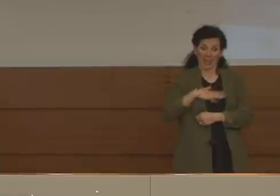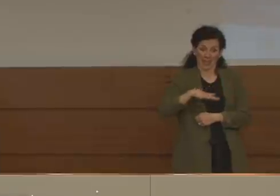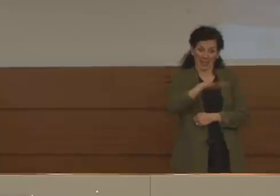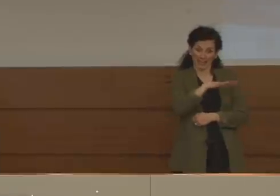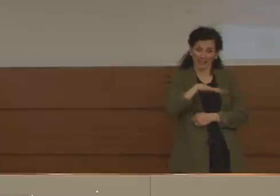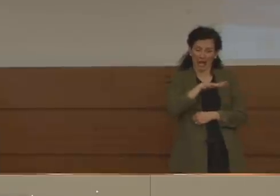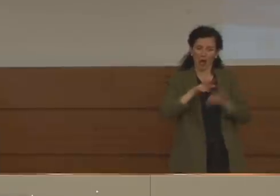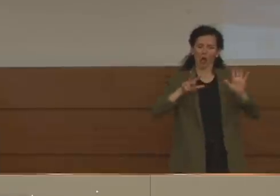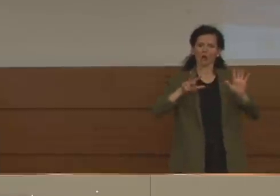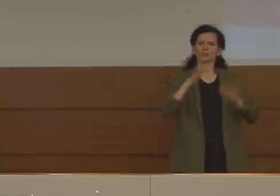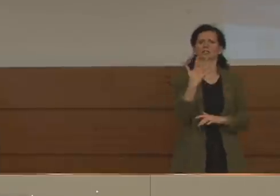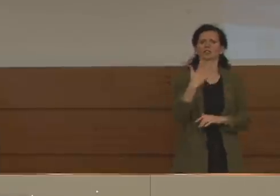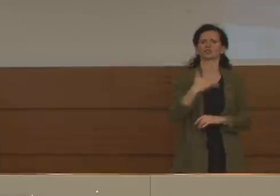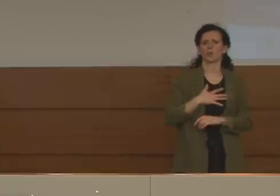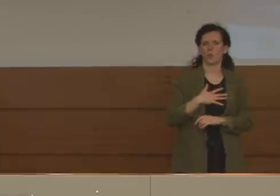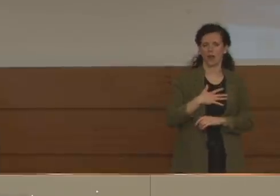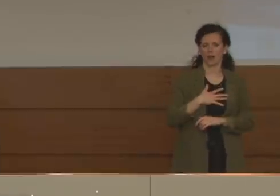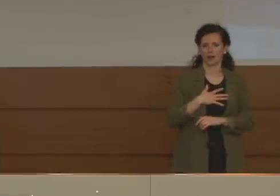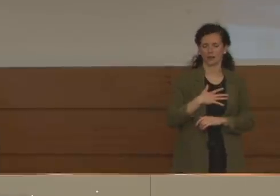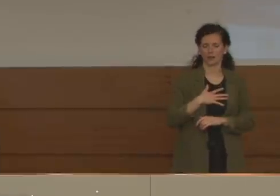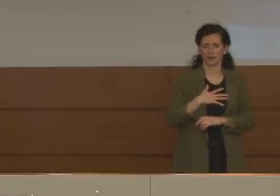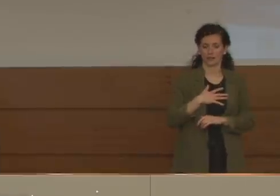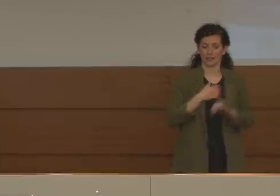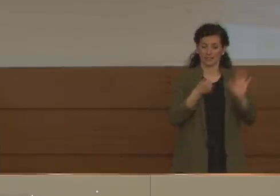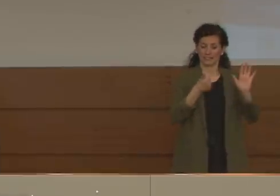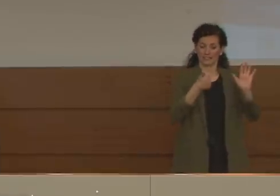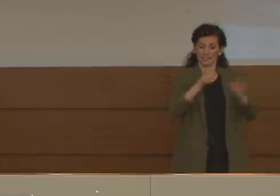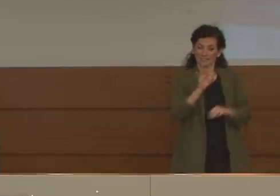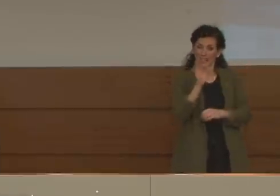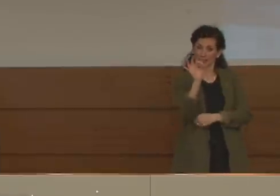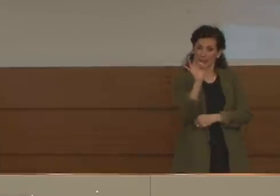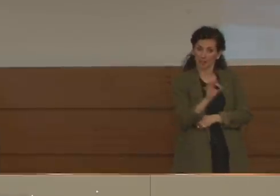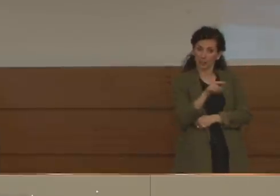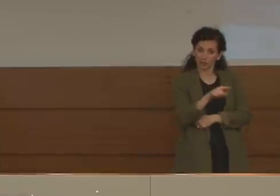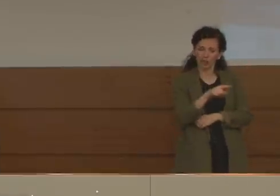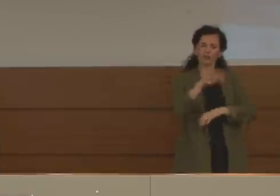il 60% ha la malattia di Alzheimer.